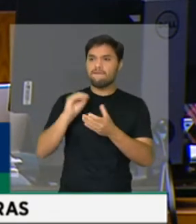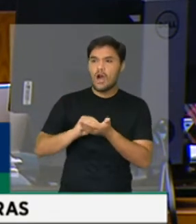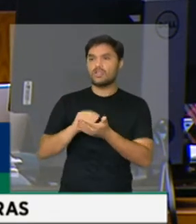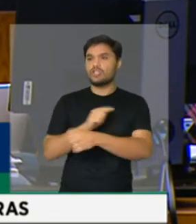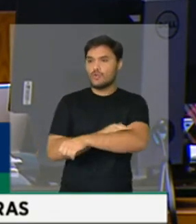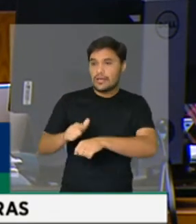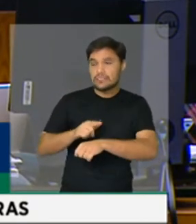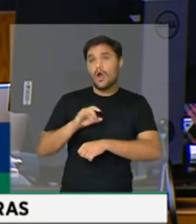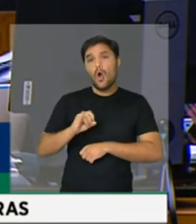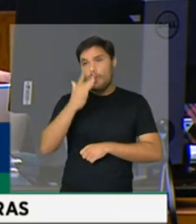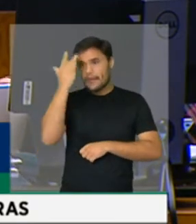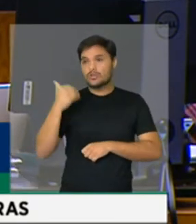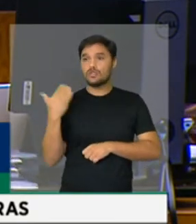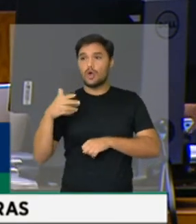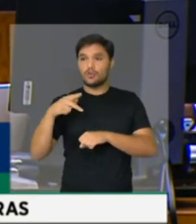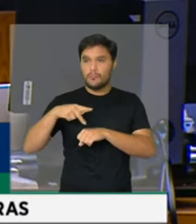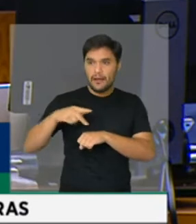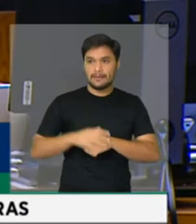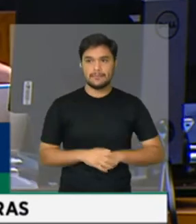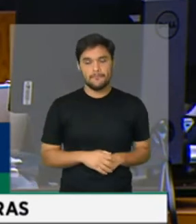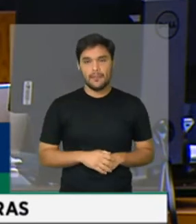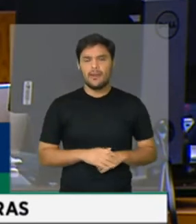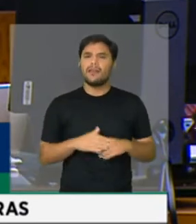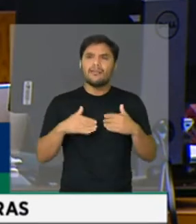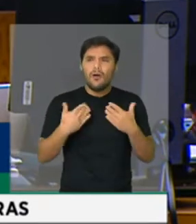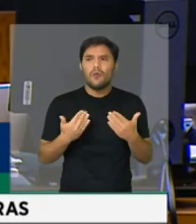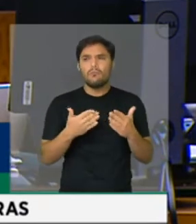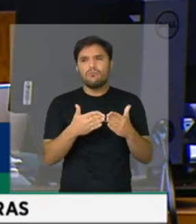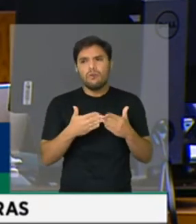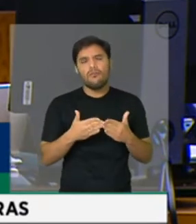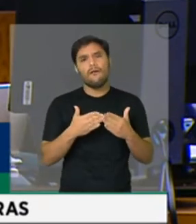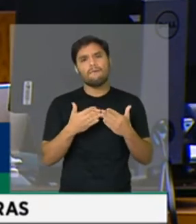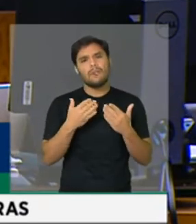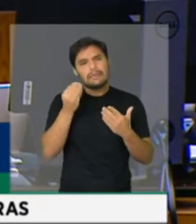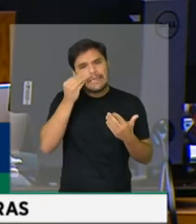NENHUM DEPUTADO PODERÁREFIRO REFERIR-SE DE FORMA DESCORTÊS OU AS AUTORIDADES CONSTITUÍDAS DESSE OU DOS